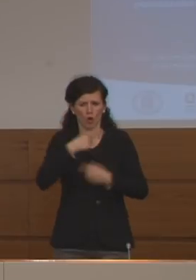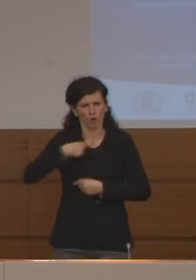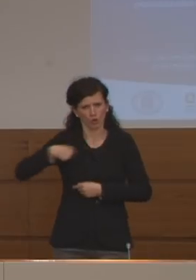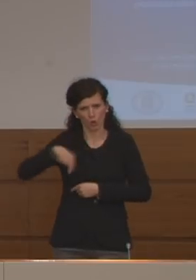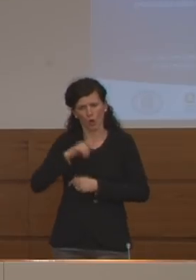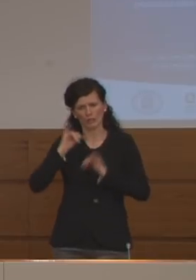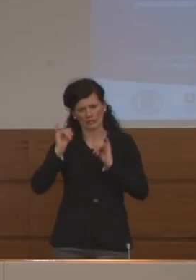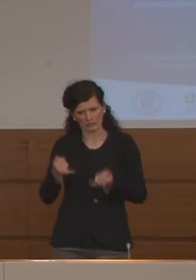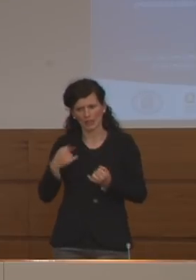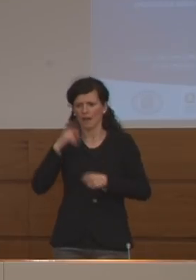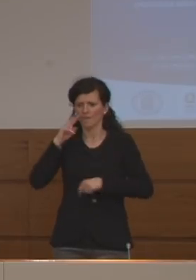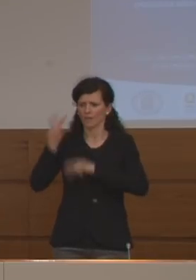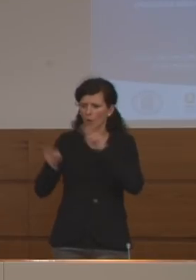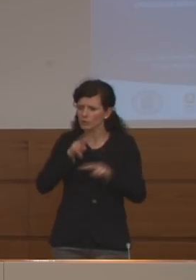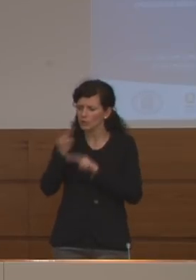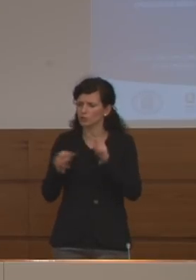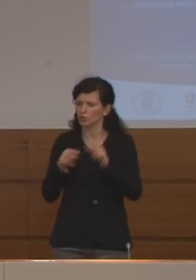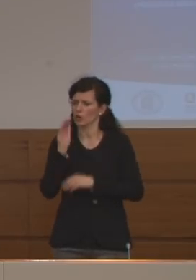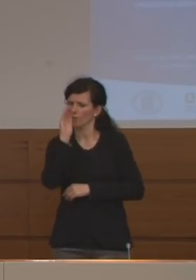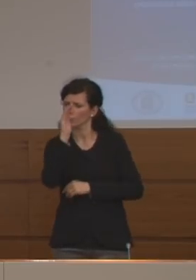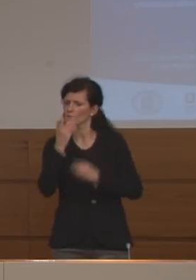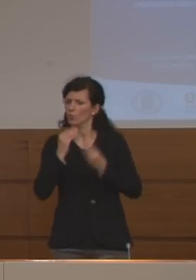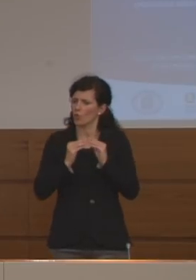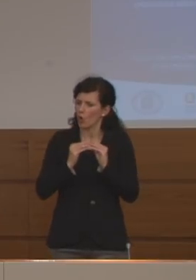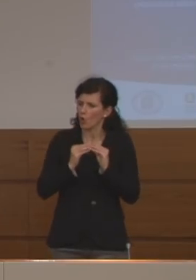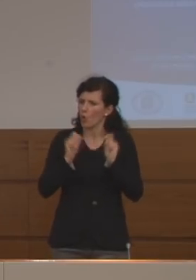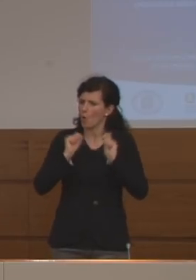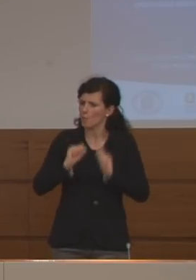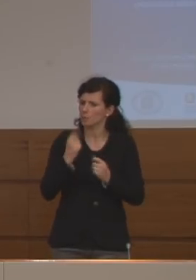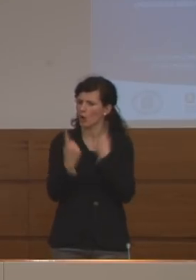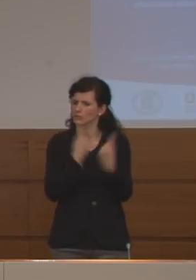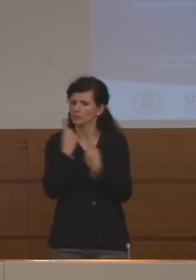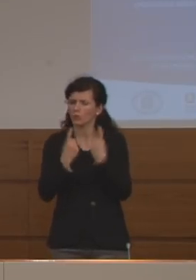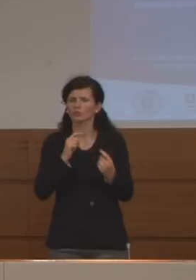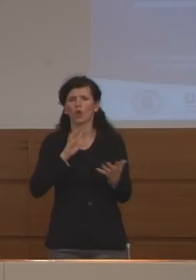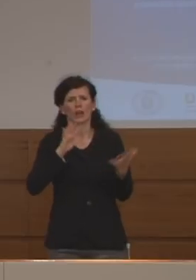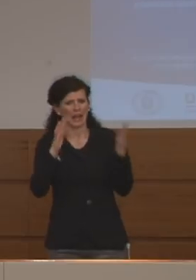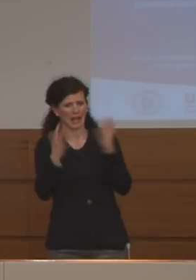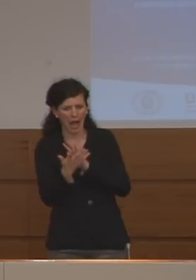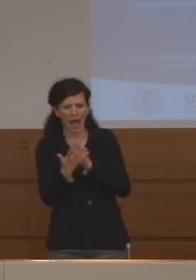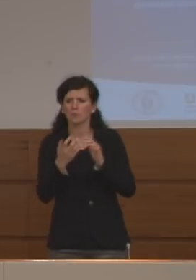valutato quello che potrebbe essere l'impatto della riapertura delle scuole.